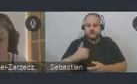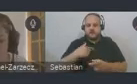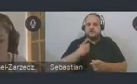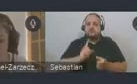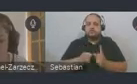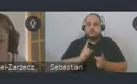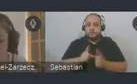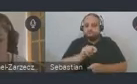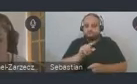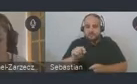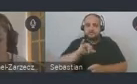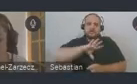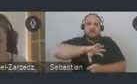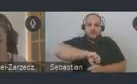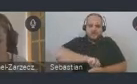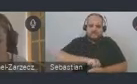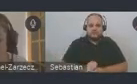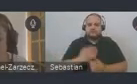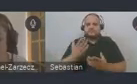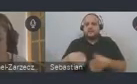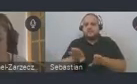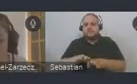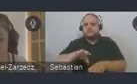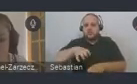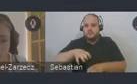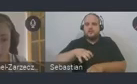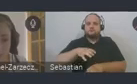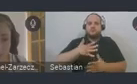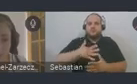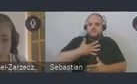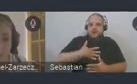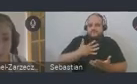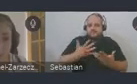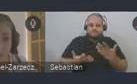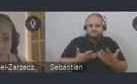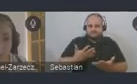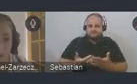"Szybkość reakcji, cierpliwość". "Zamknięcie grupy, obawy, trema uczestników".